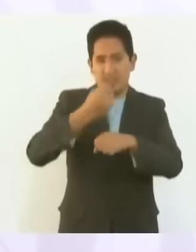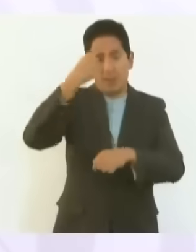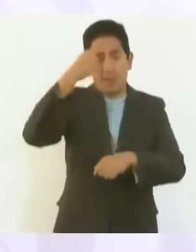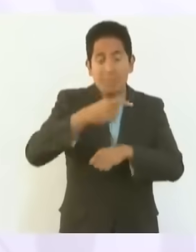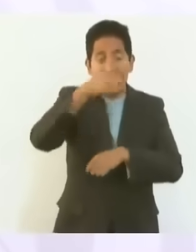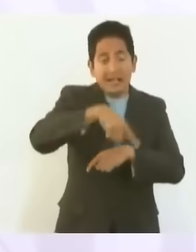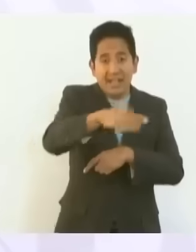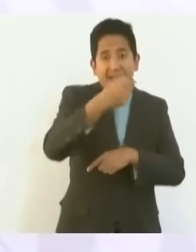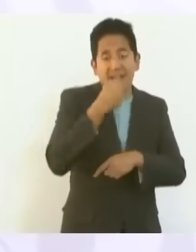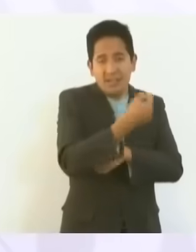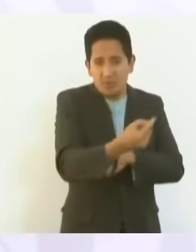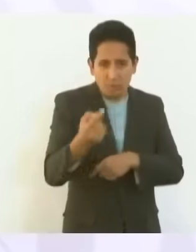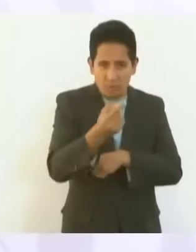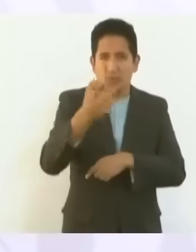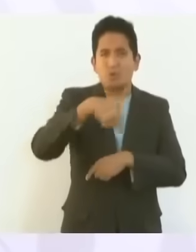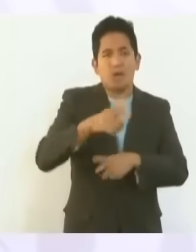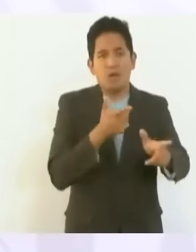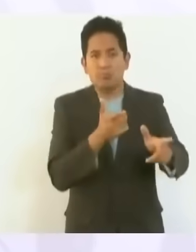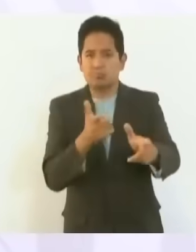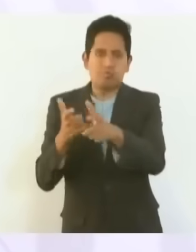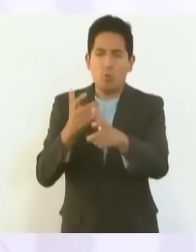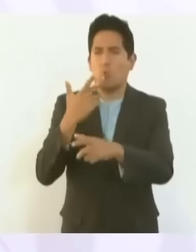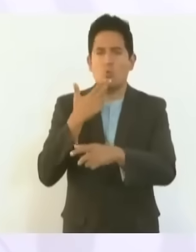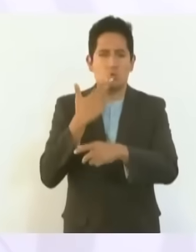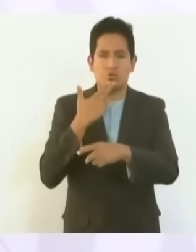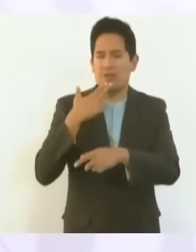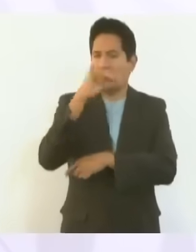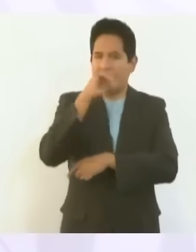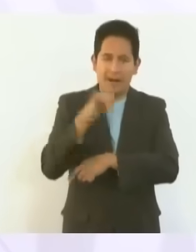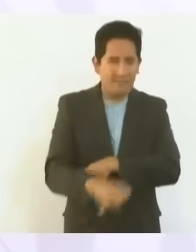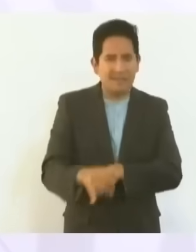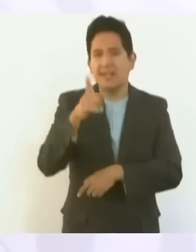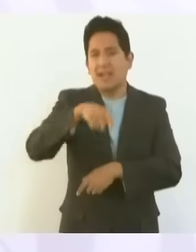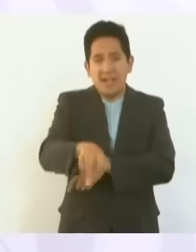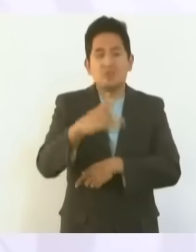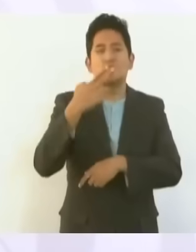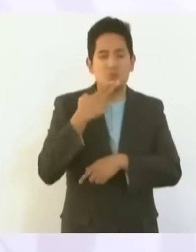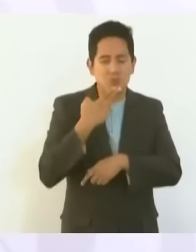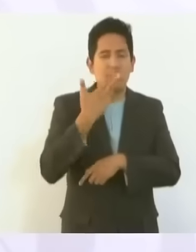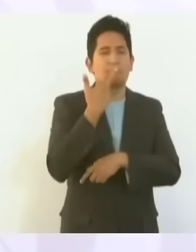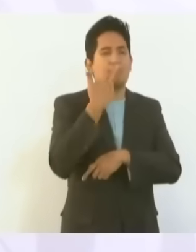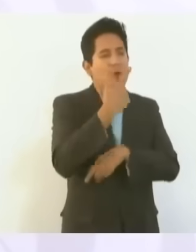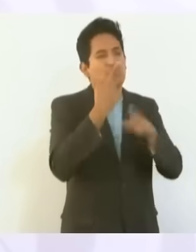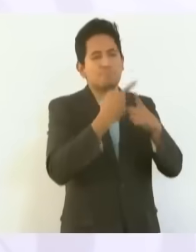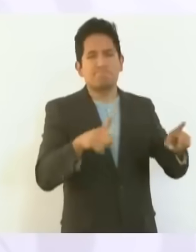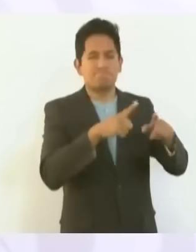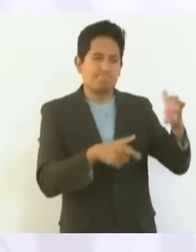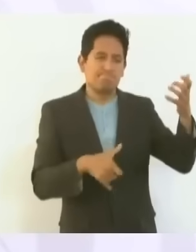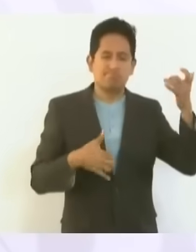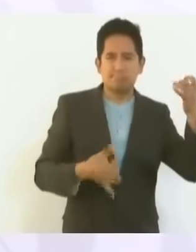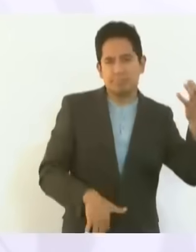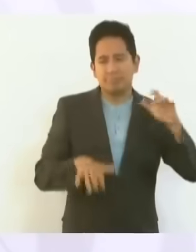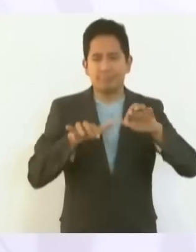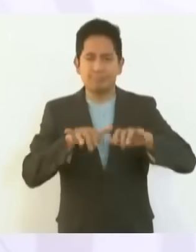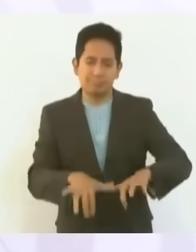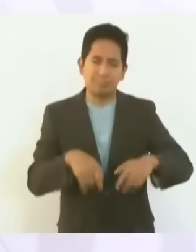para que los niños toquen instrumentos musicales y construyan la paz. También estamos echando a andar